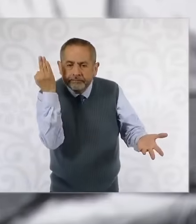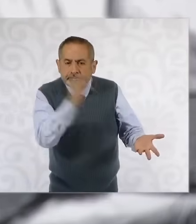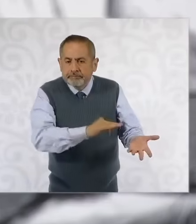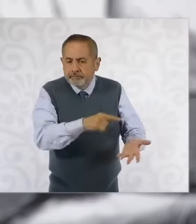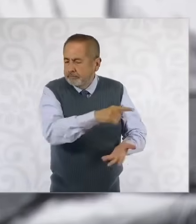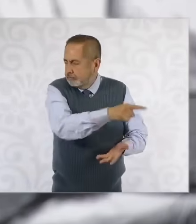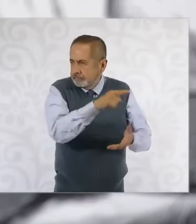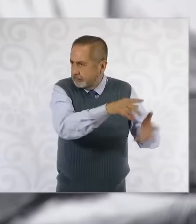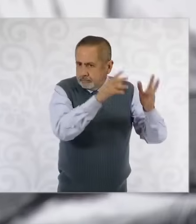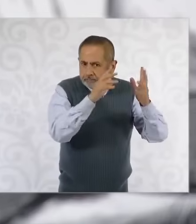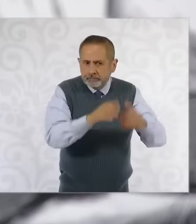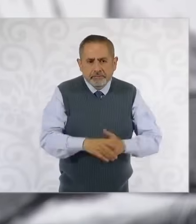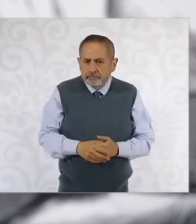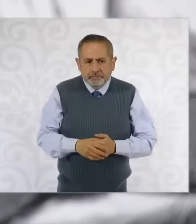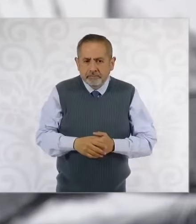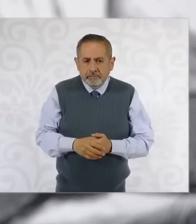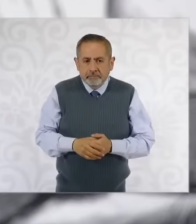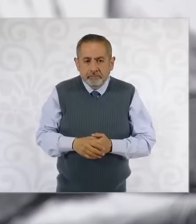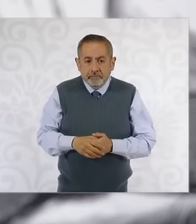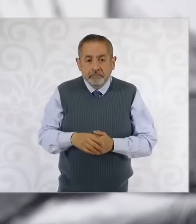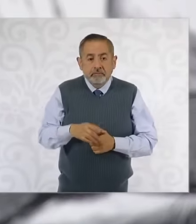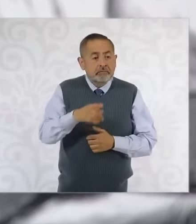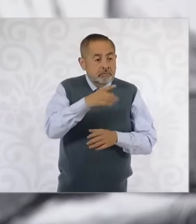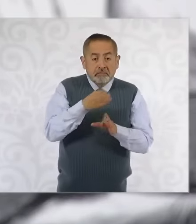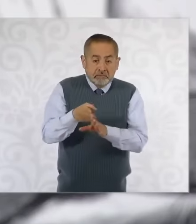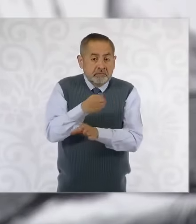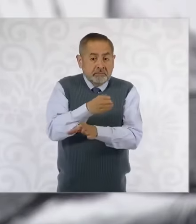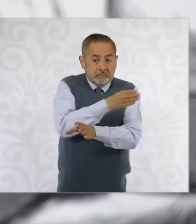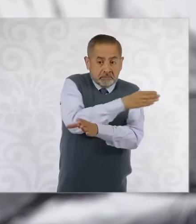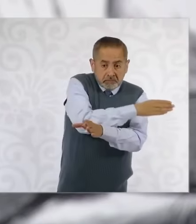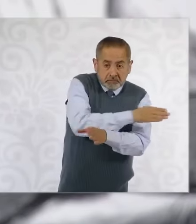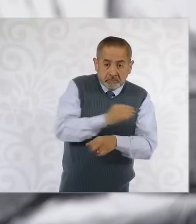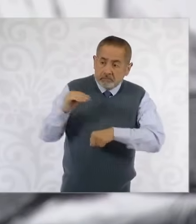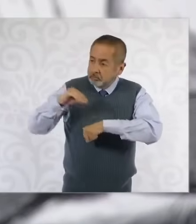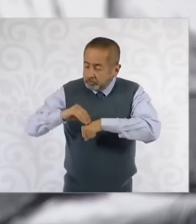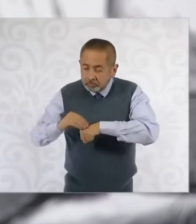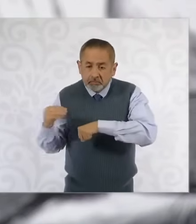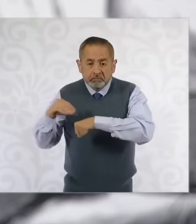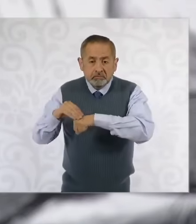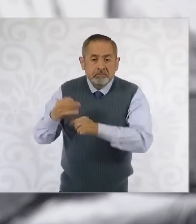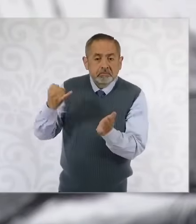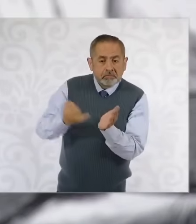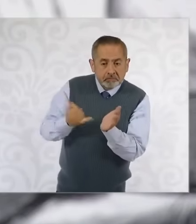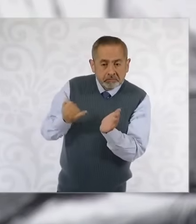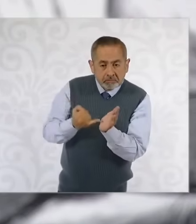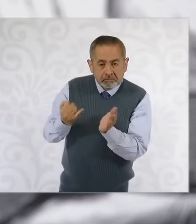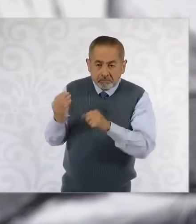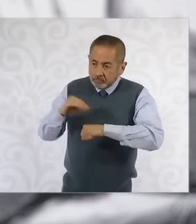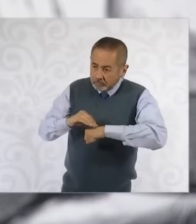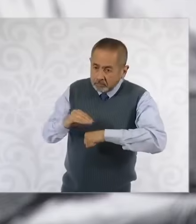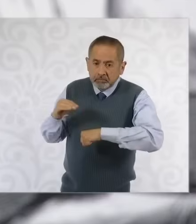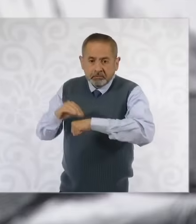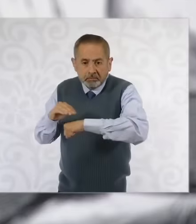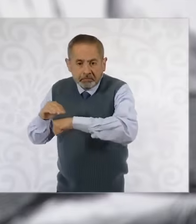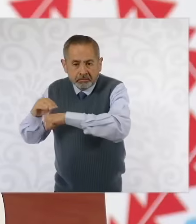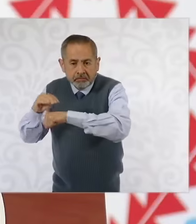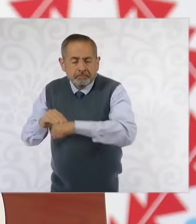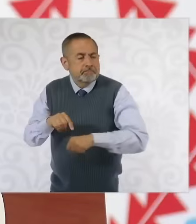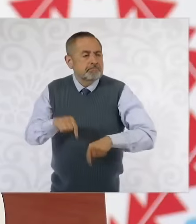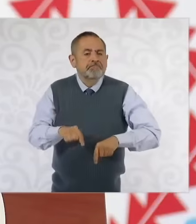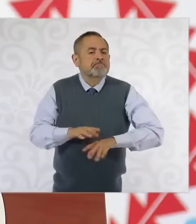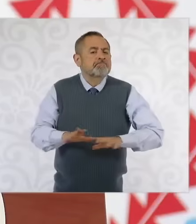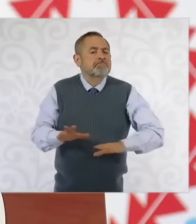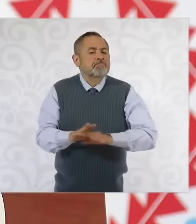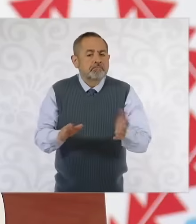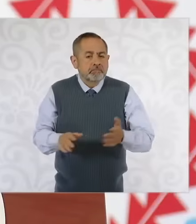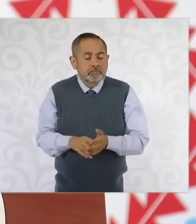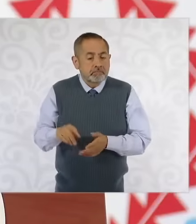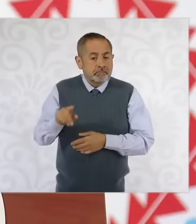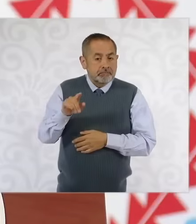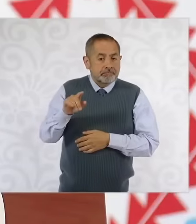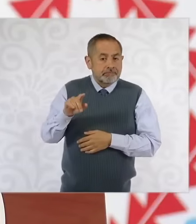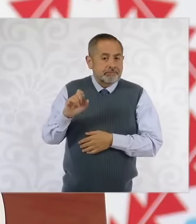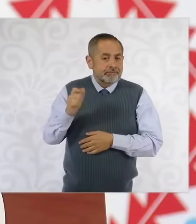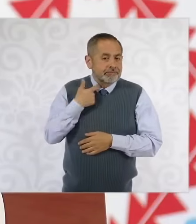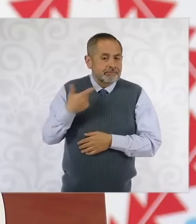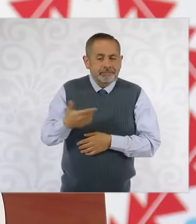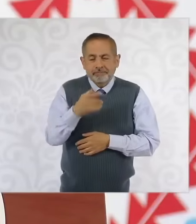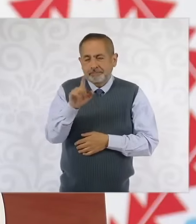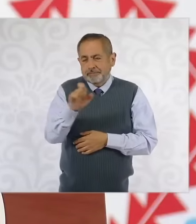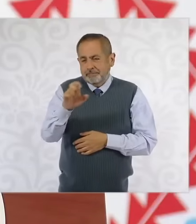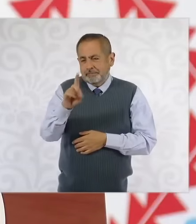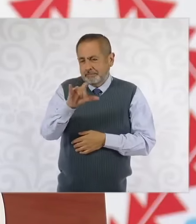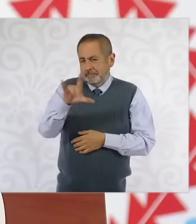Porque todos aumentaron impuesto en impuestos en el pasado eh eh Cedillo aumentó impuestos